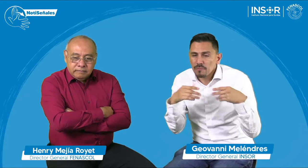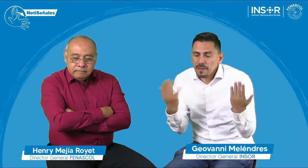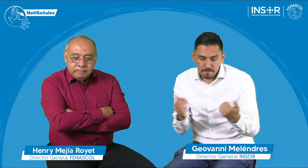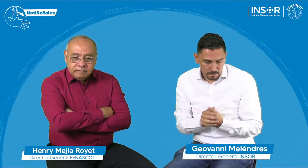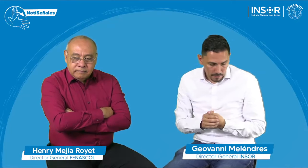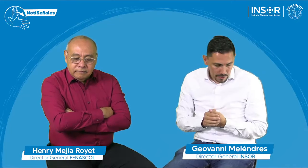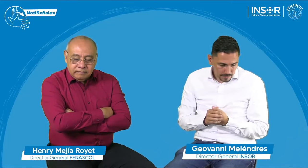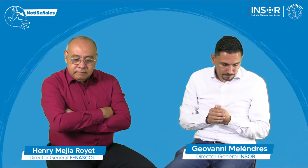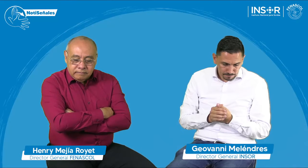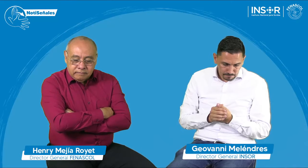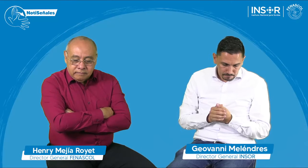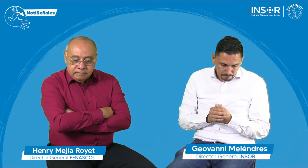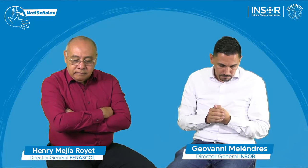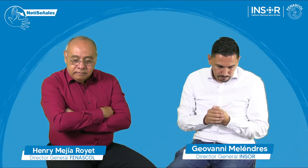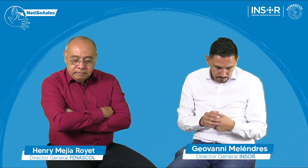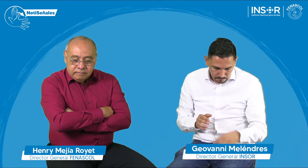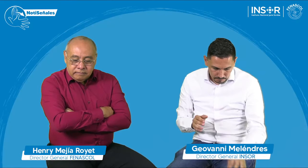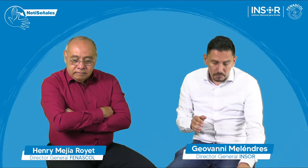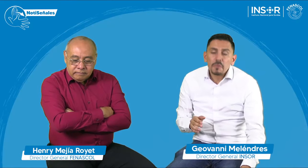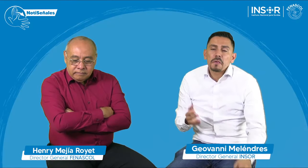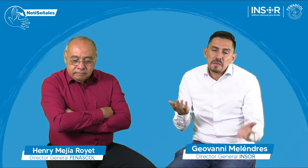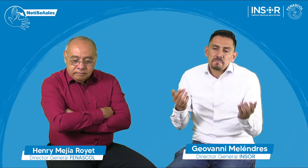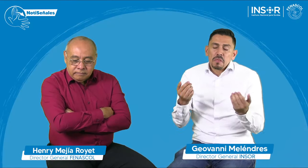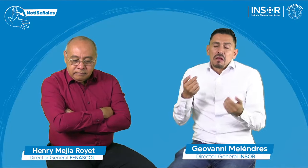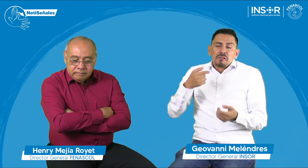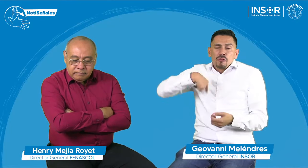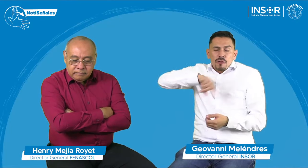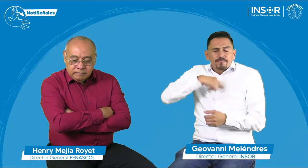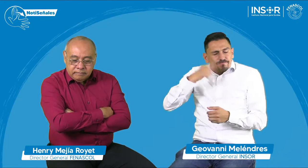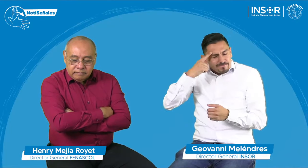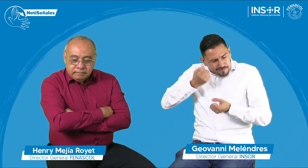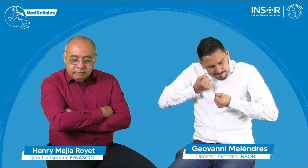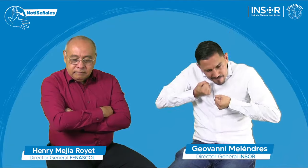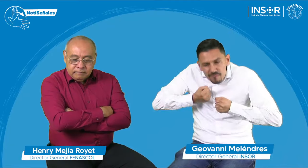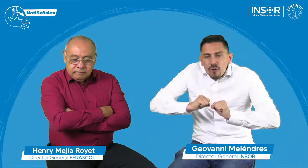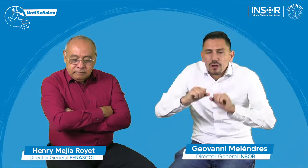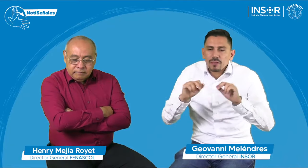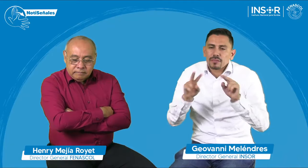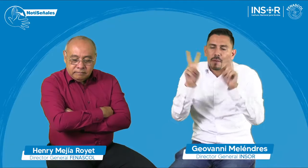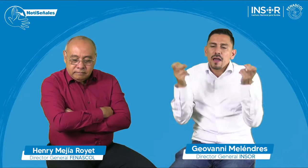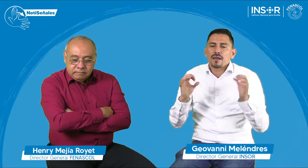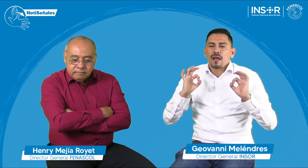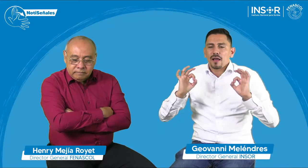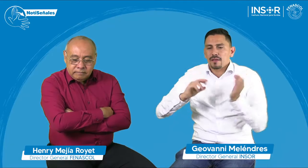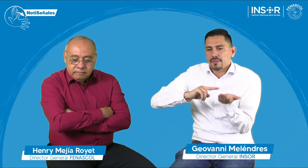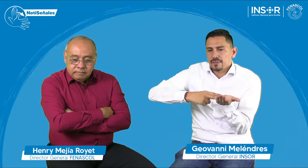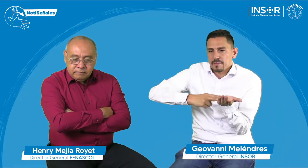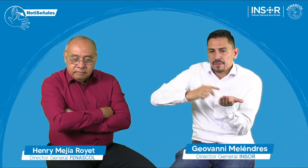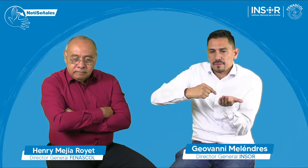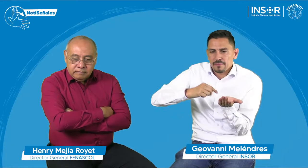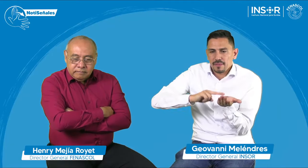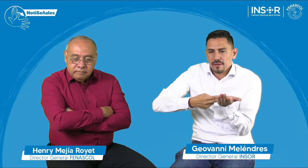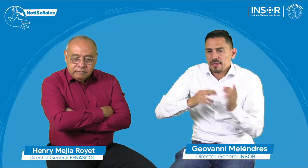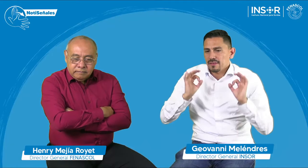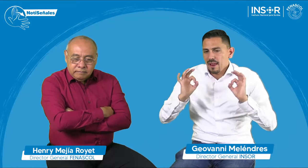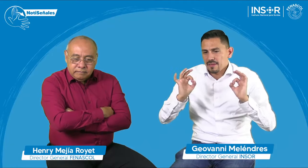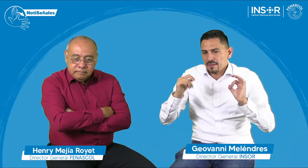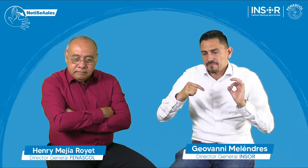hacer una propuesta de este decreto para mejorar eh en aspectos relevantes. El segundo